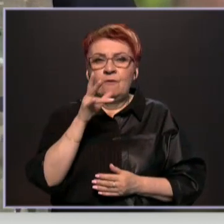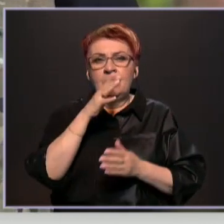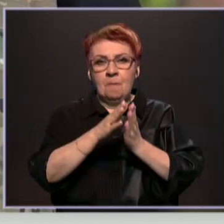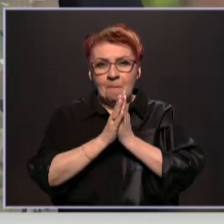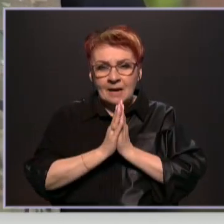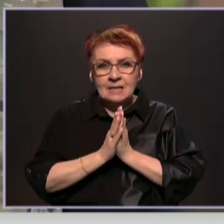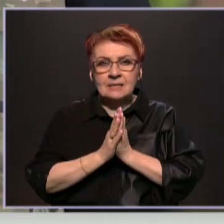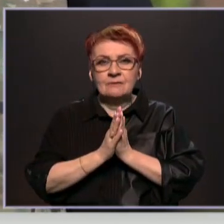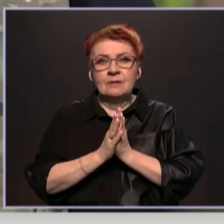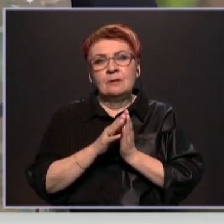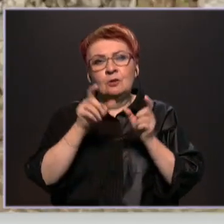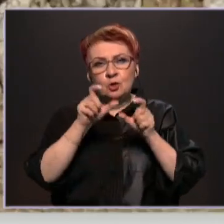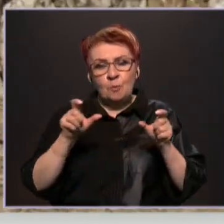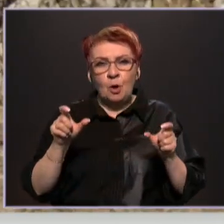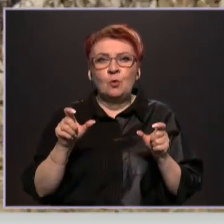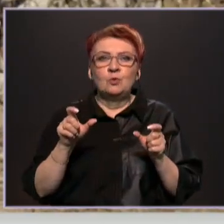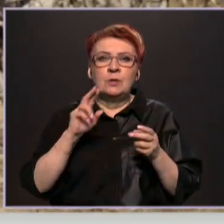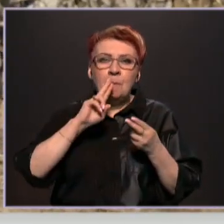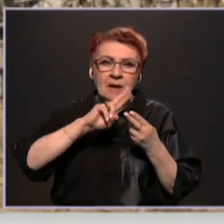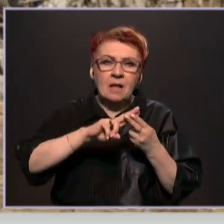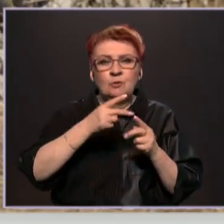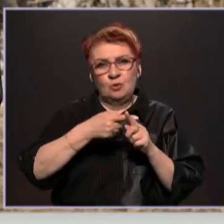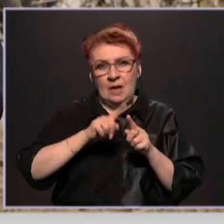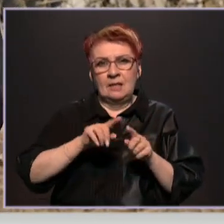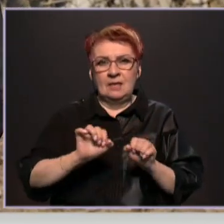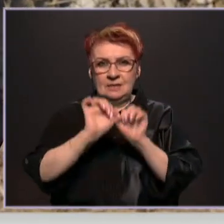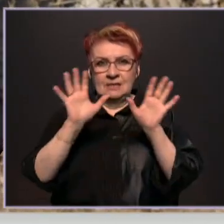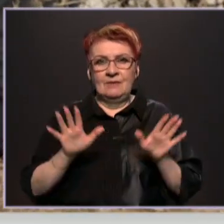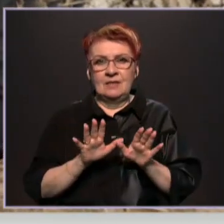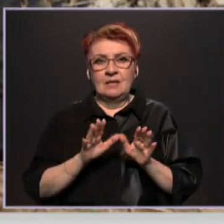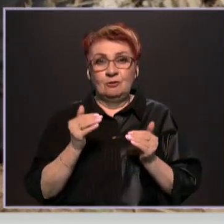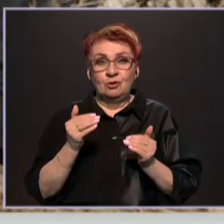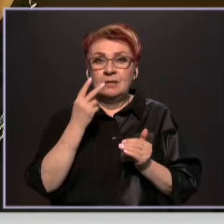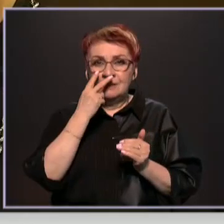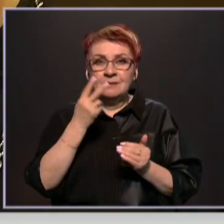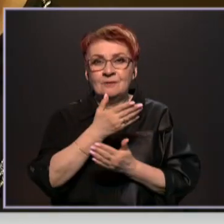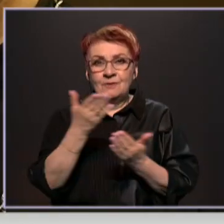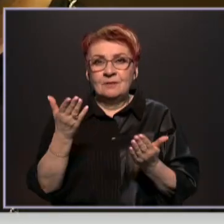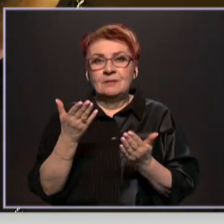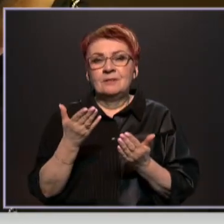общем-то люди прикоснулись к этой святыне Сейчас вы сами знаете что это Хорог объехал буквально